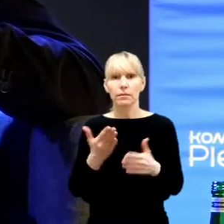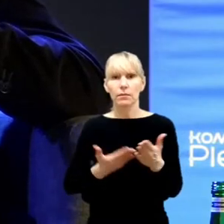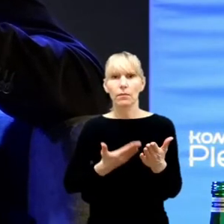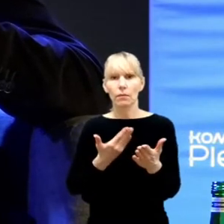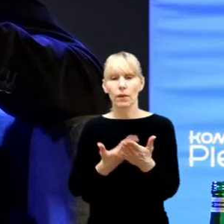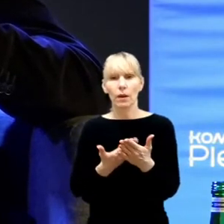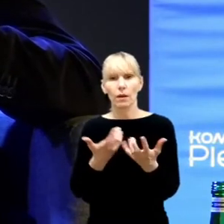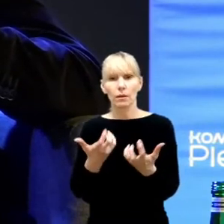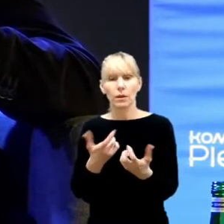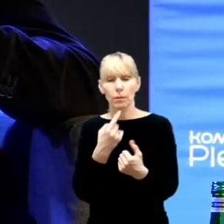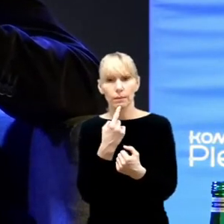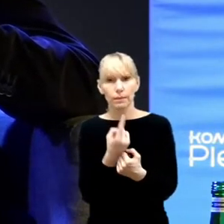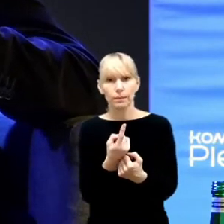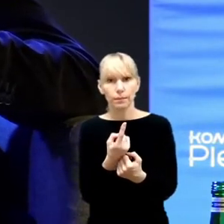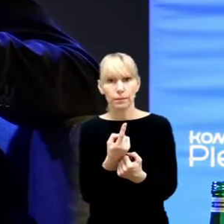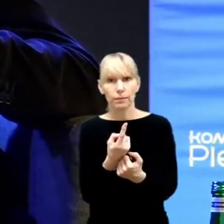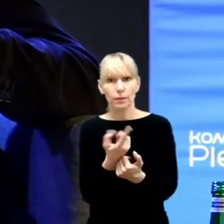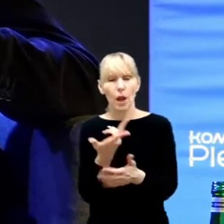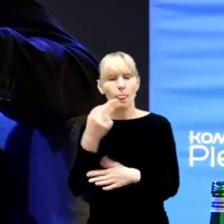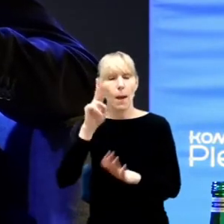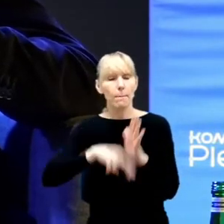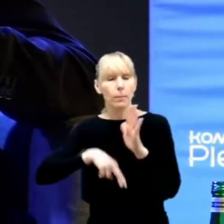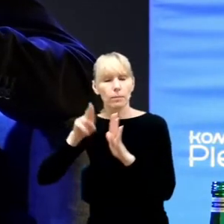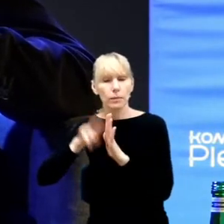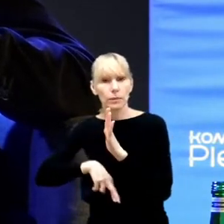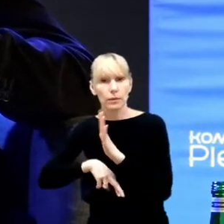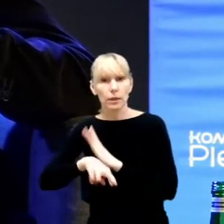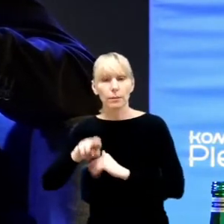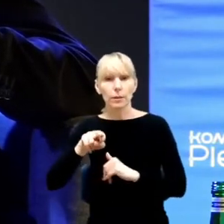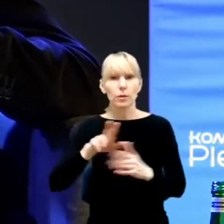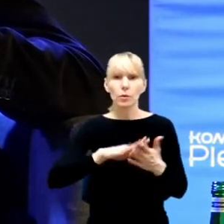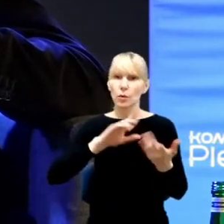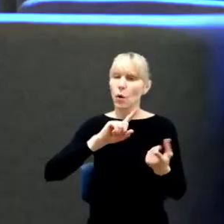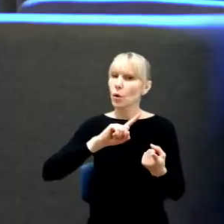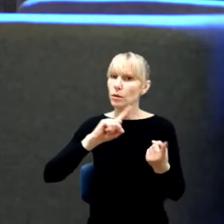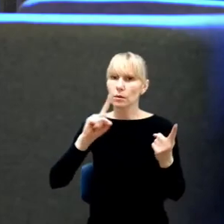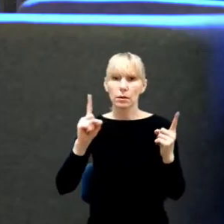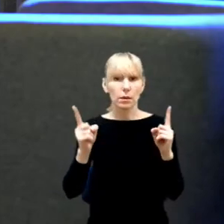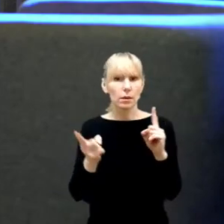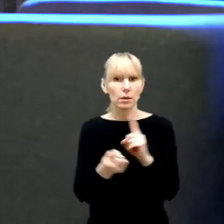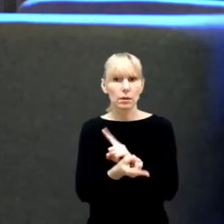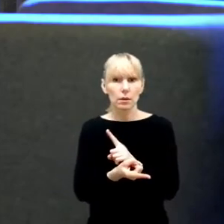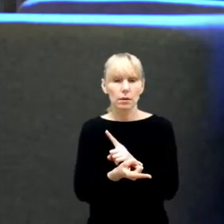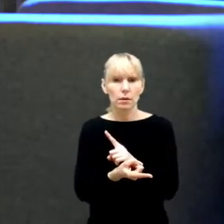że no przepisy są jakie są, one się nie zmienią, ale w ich ramach można bardzo dużo zdziałać.